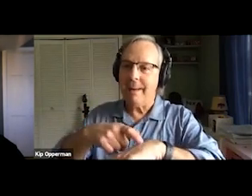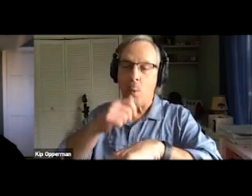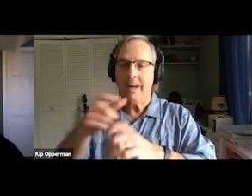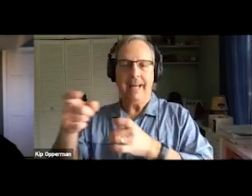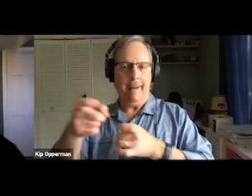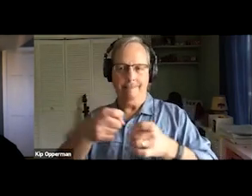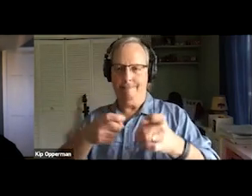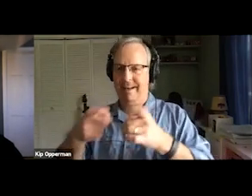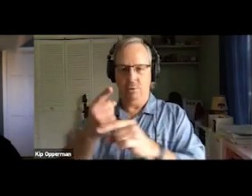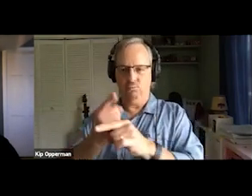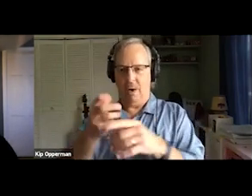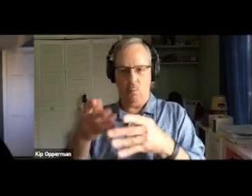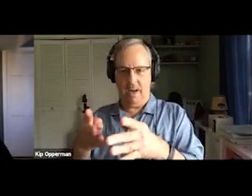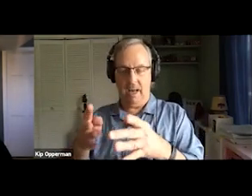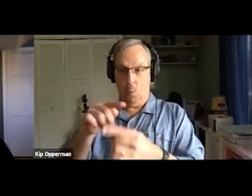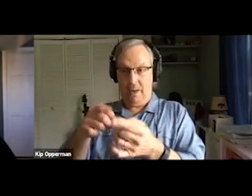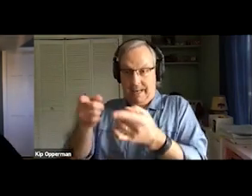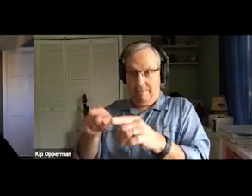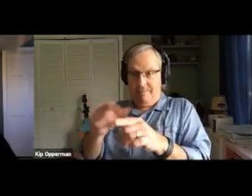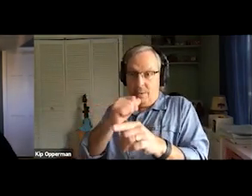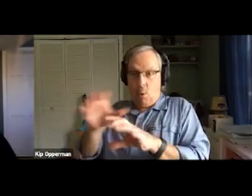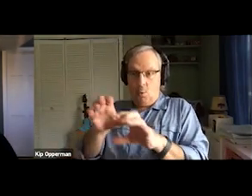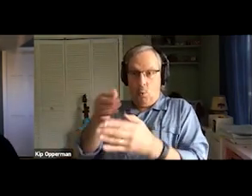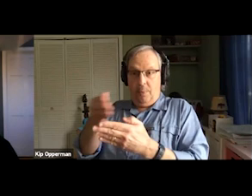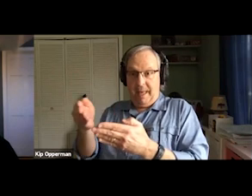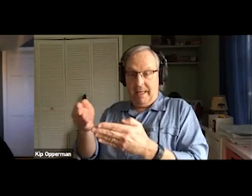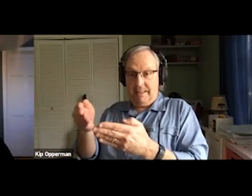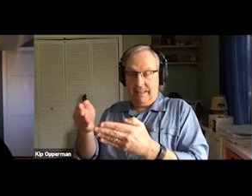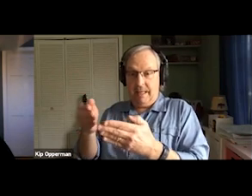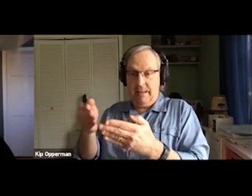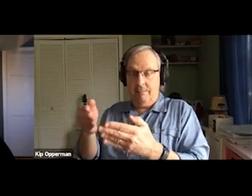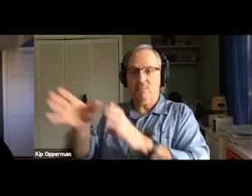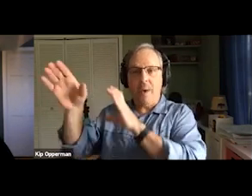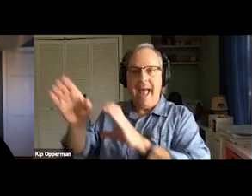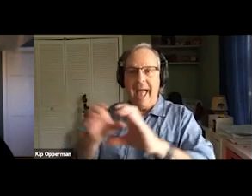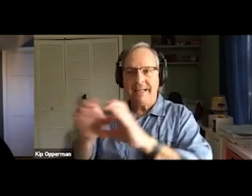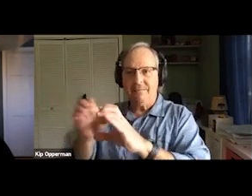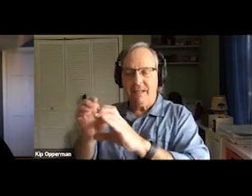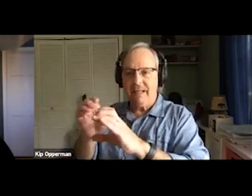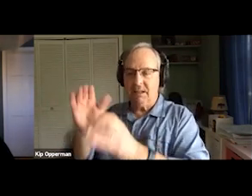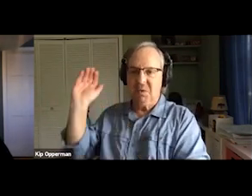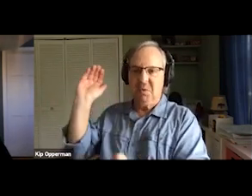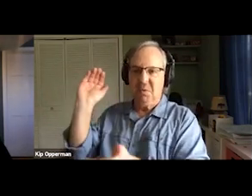y cuando está sucediendo, si no hacemos las cosas para pre-activamente reducir ese nivel de estrés,